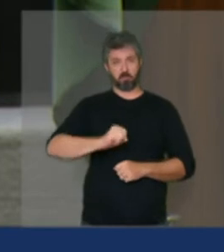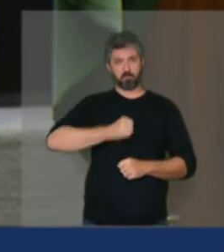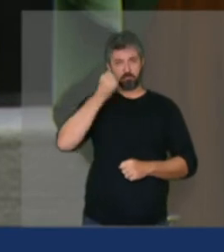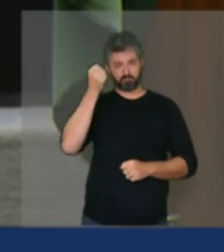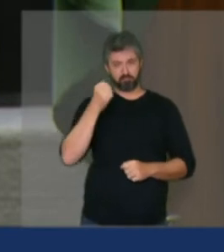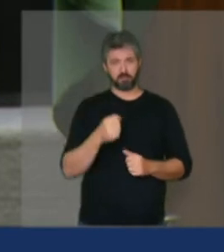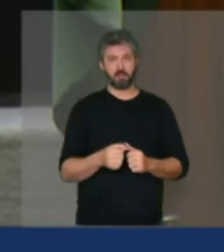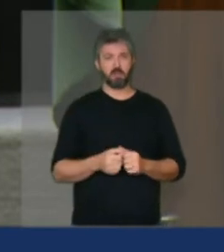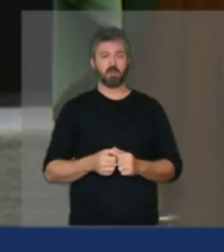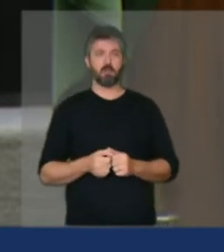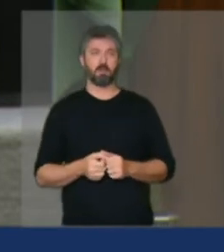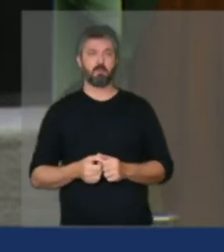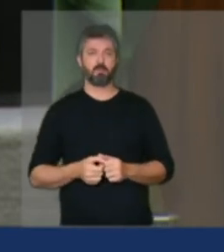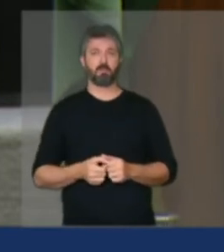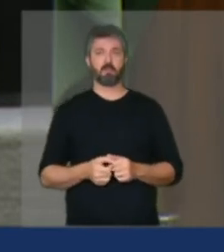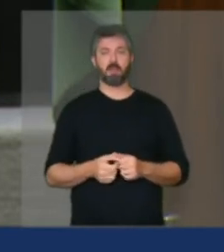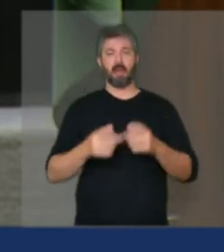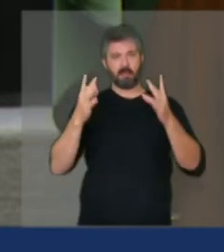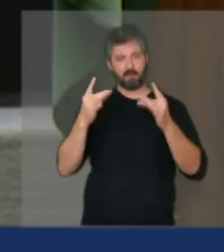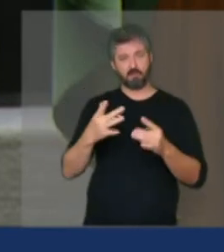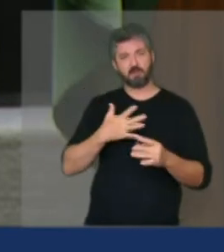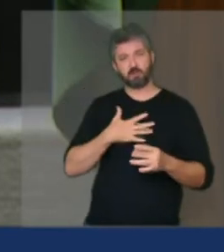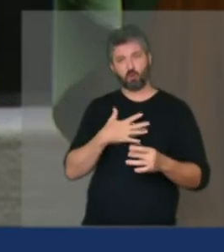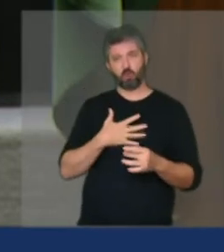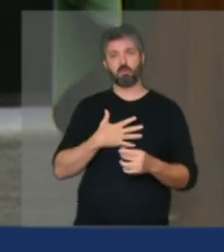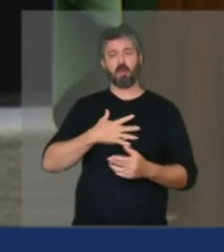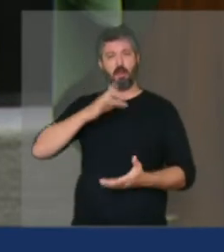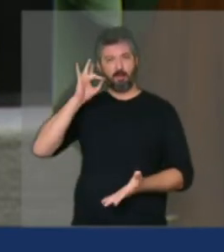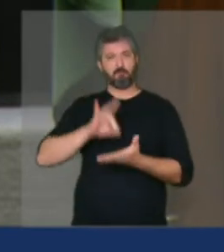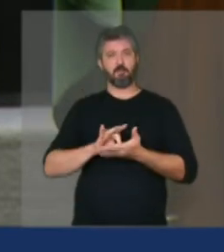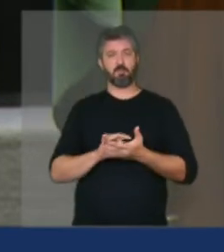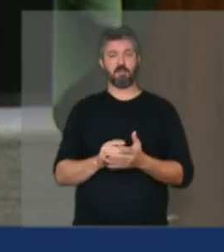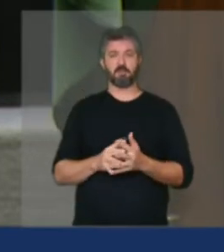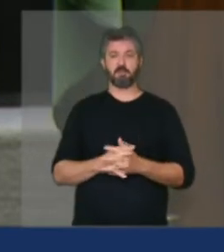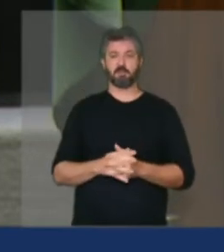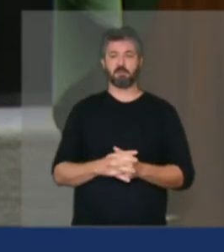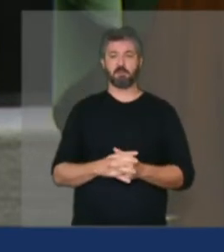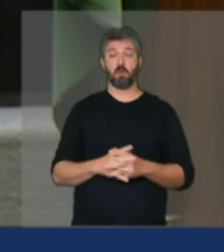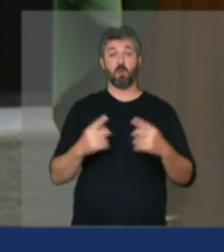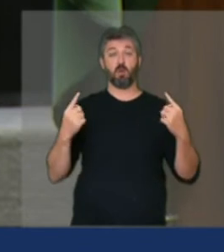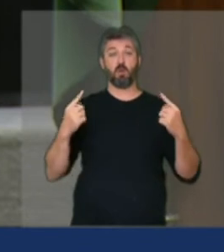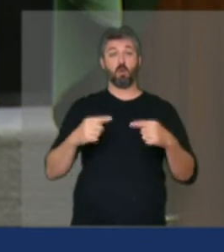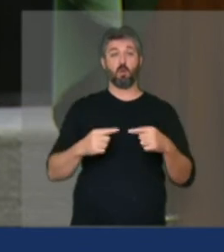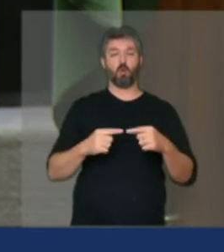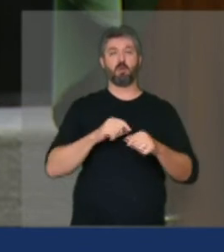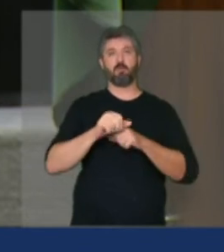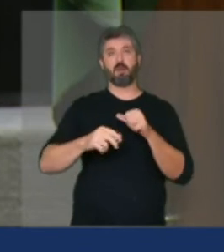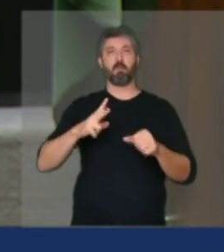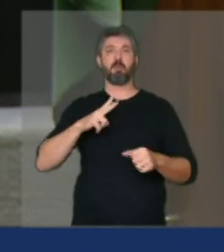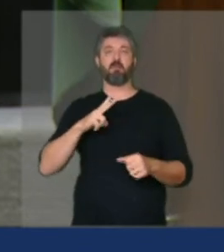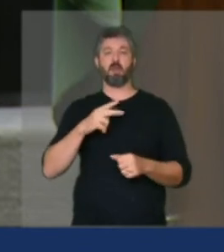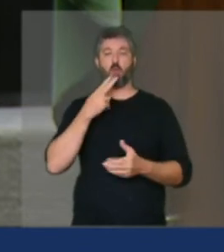PROTESTO E ESSA-- DEFINIÇÃO E AFIRMAÇÃO. [SOA A CAMPAINHA]. CONTRÁRIA É PRIVATIZAÇÃO DOS CORREIOS EU QUERO, PRESIDENTE, V.EXA. QUE É UM DEPUTADO DE SÃO PAULO,